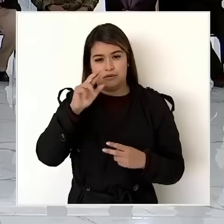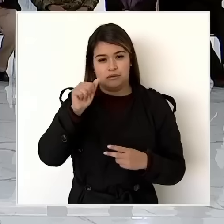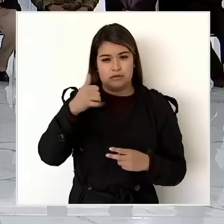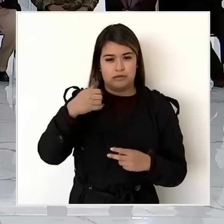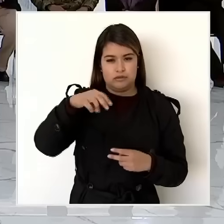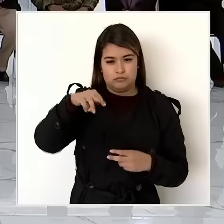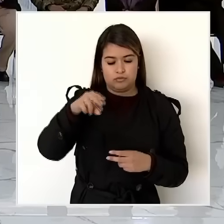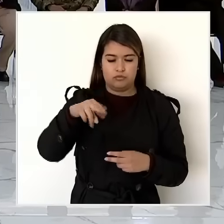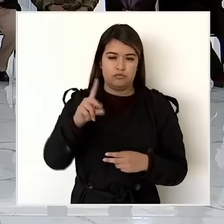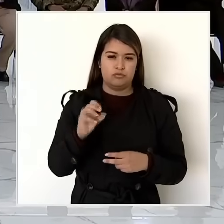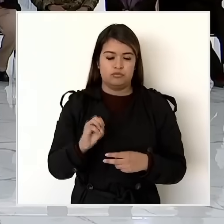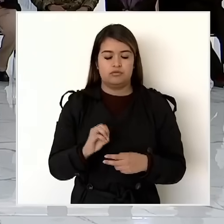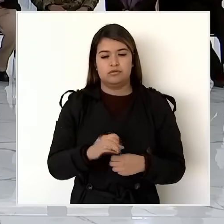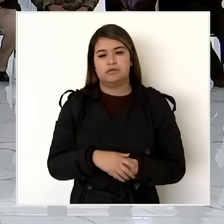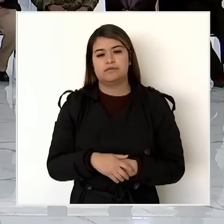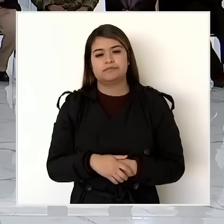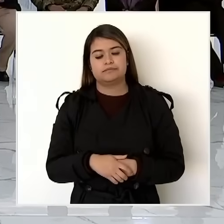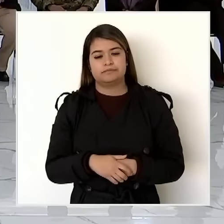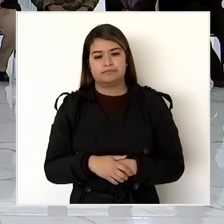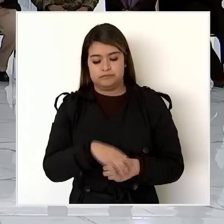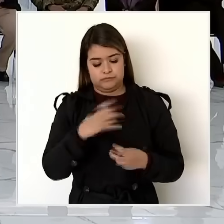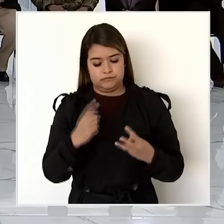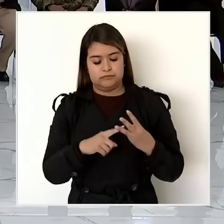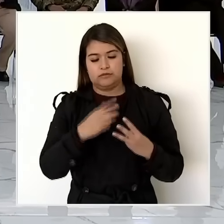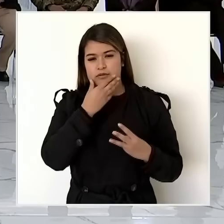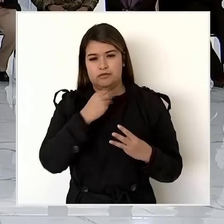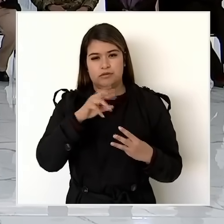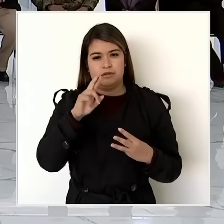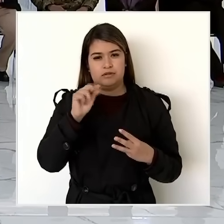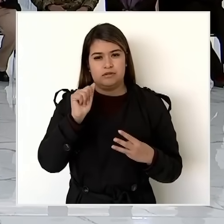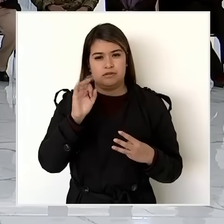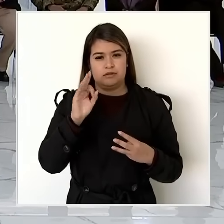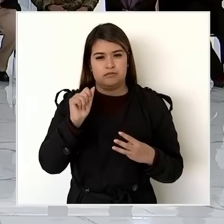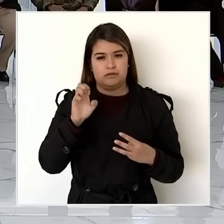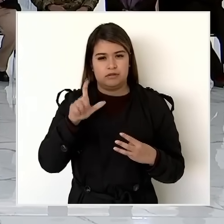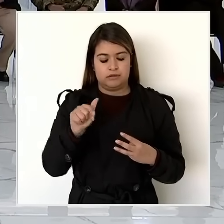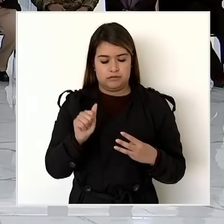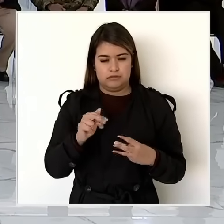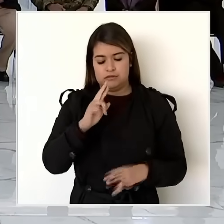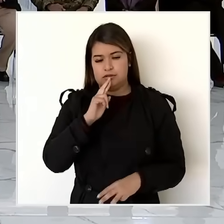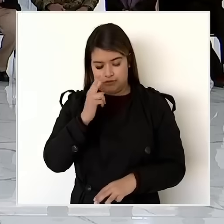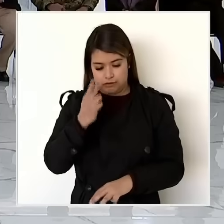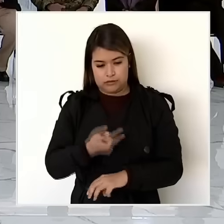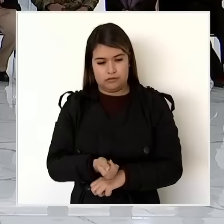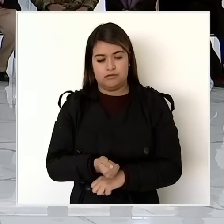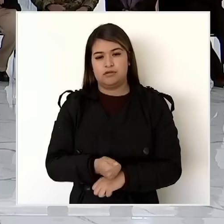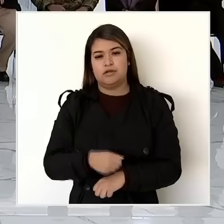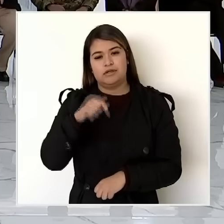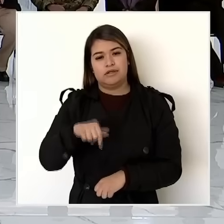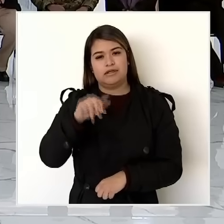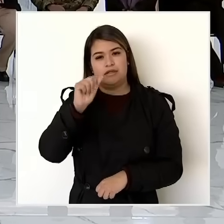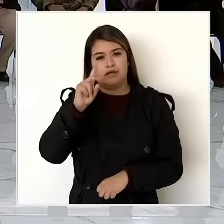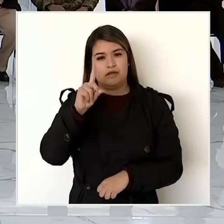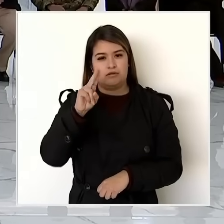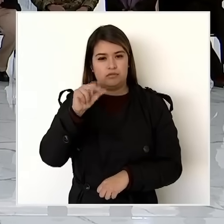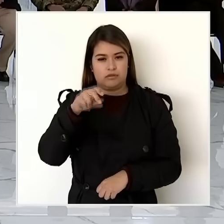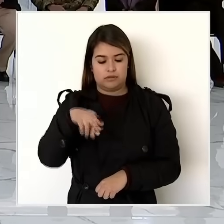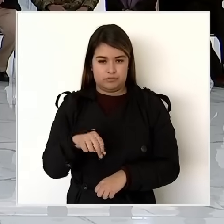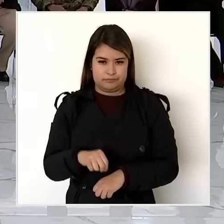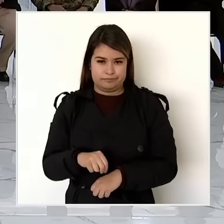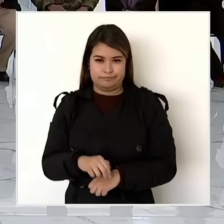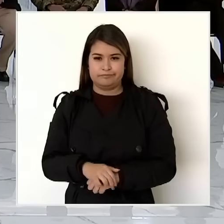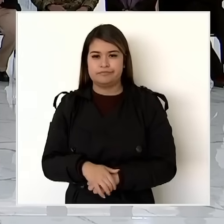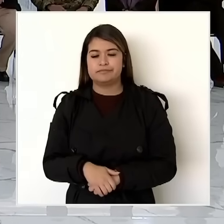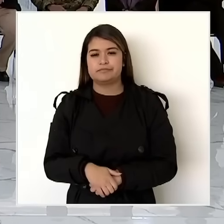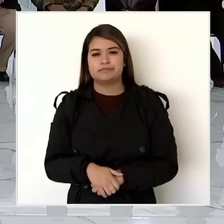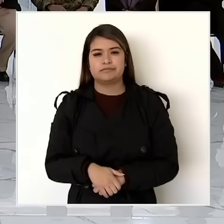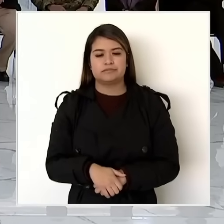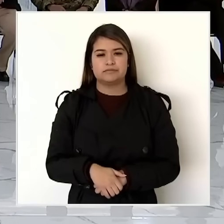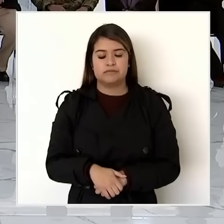secretario de Marina, a Rafael Marín, director de la Agencia Nacional de Aduanas y a Pepe Merino,